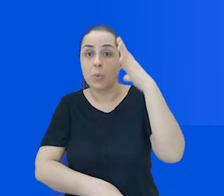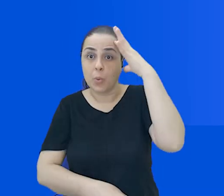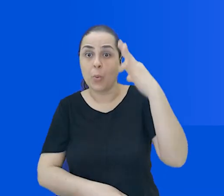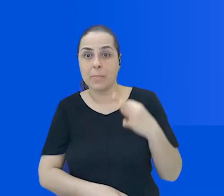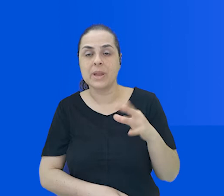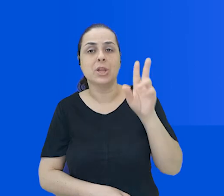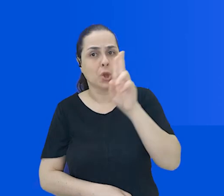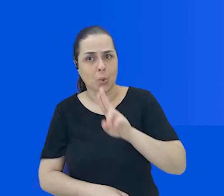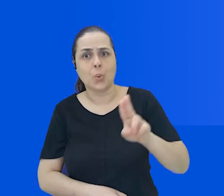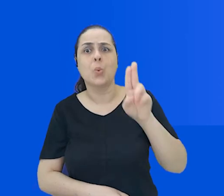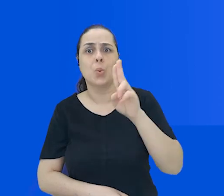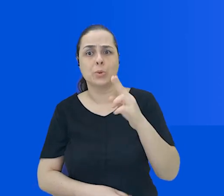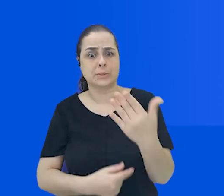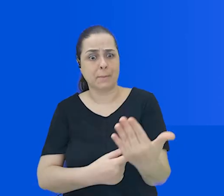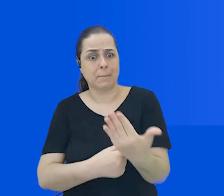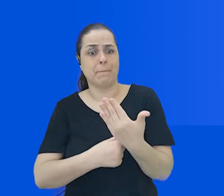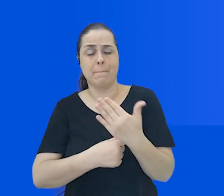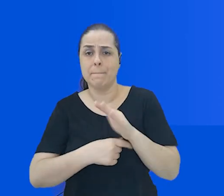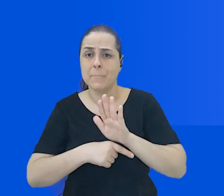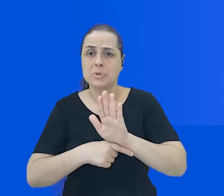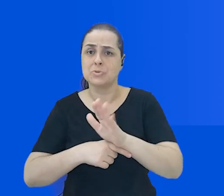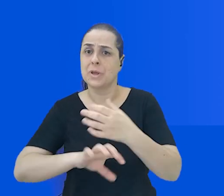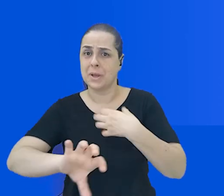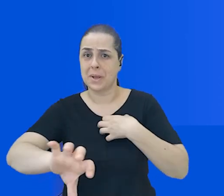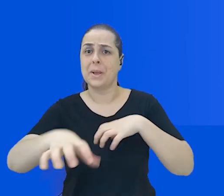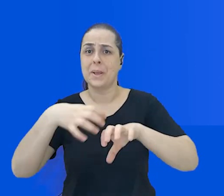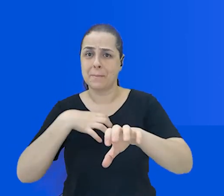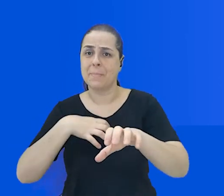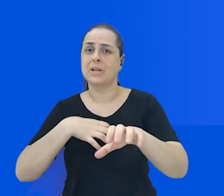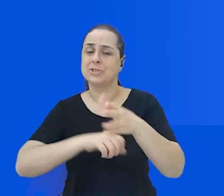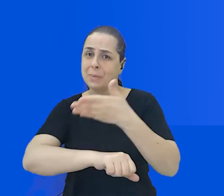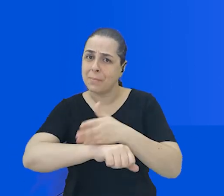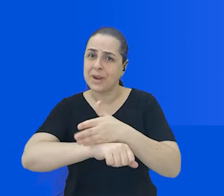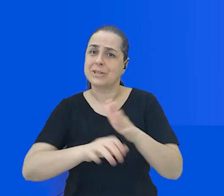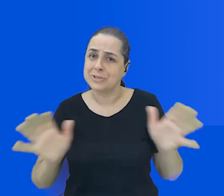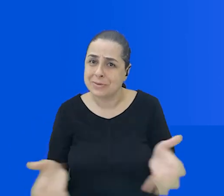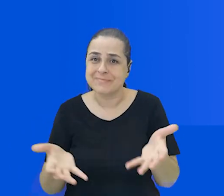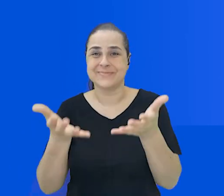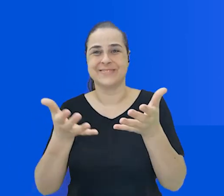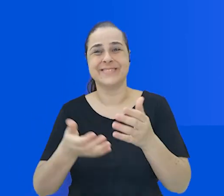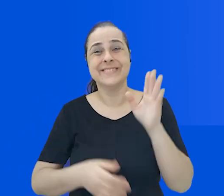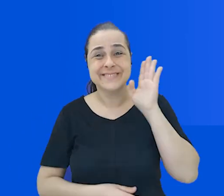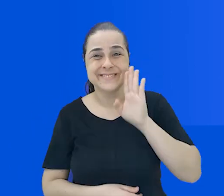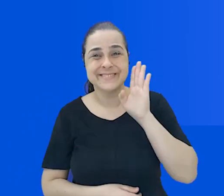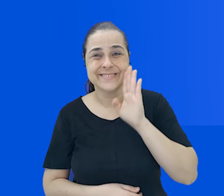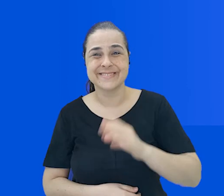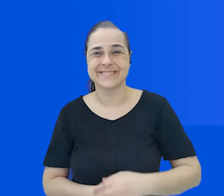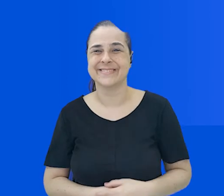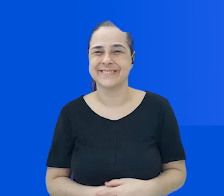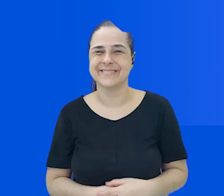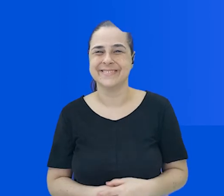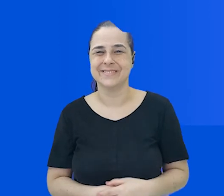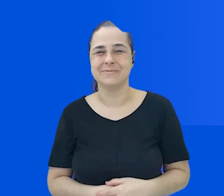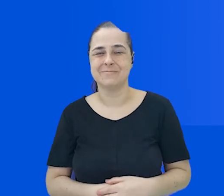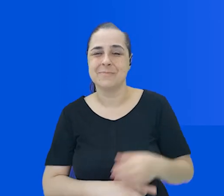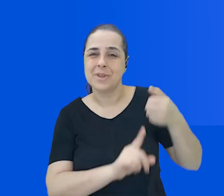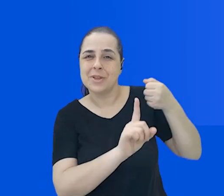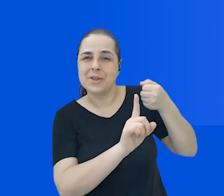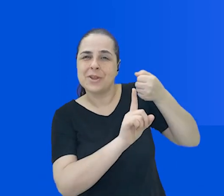em favor dessa prática empática. Ah que legal! Eu acho que ampliar repertórios, isso ficou bem